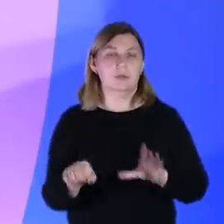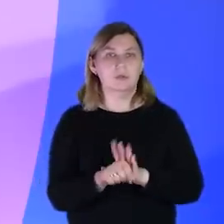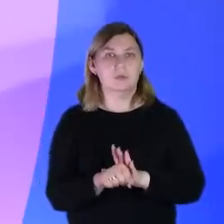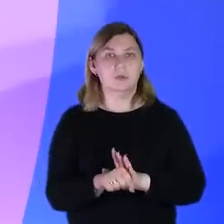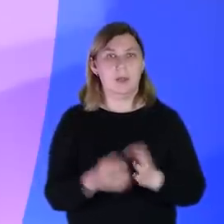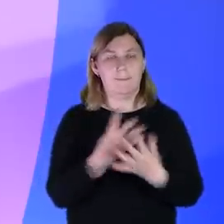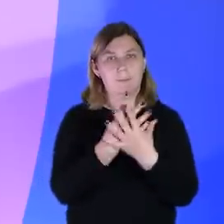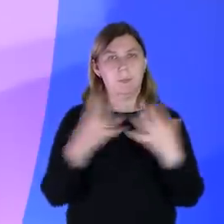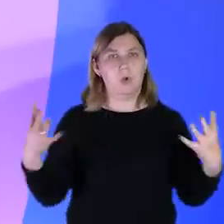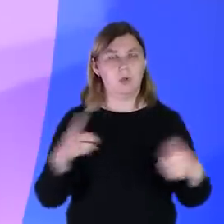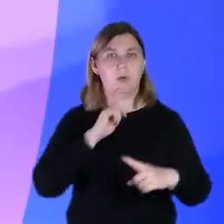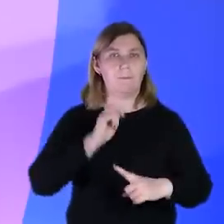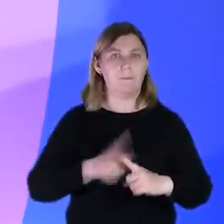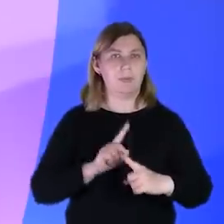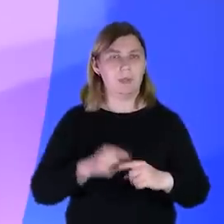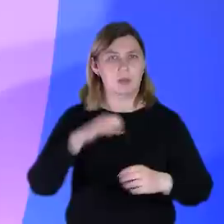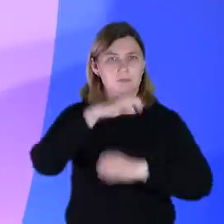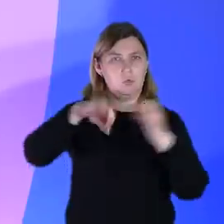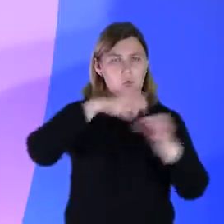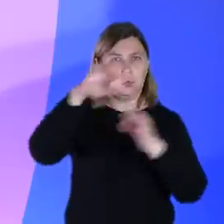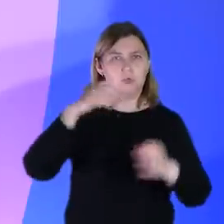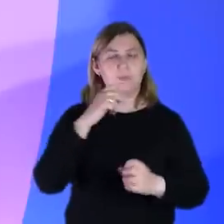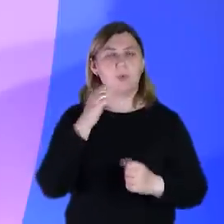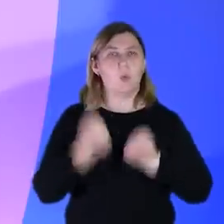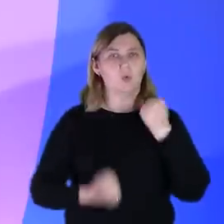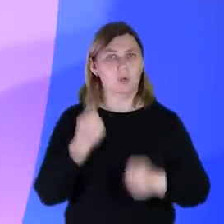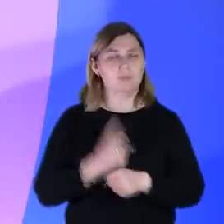z płotem z drutu kolczastego. Po to, żeby utrudnić przekraczanie granicy w